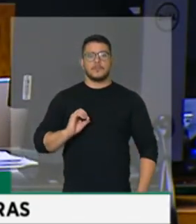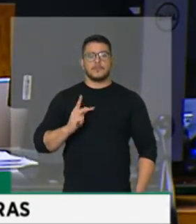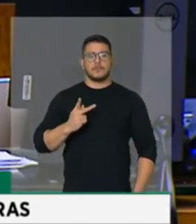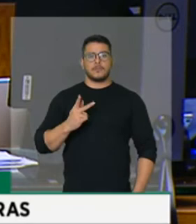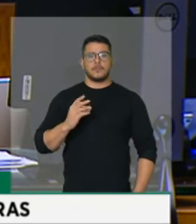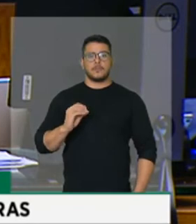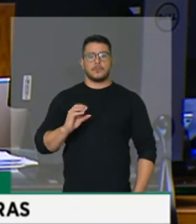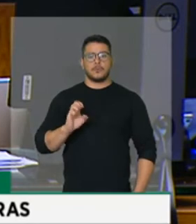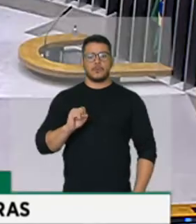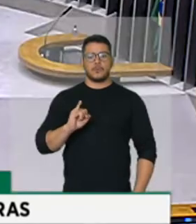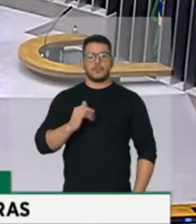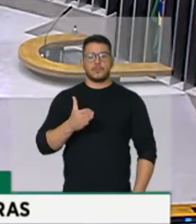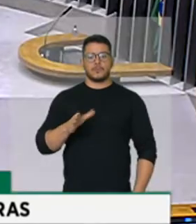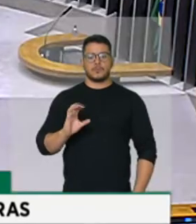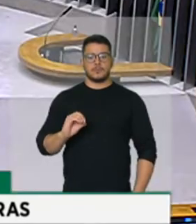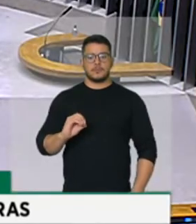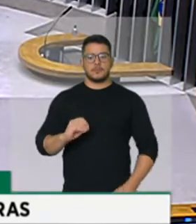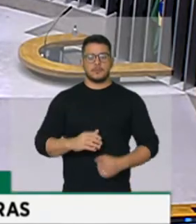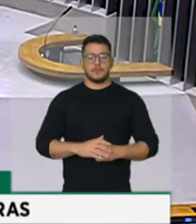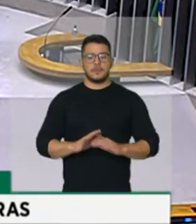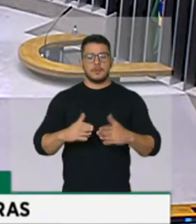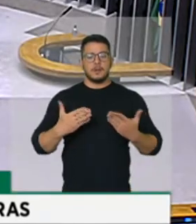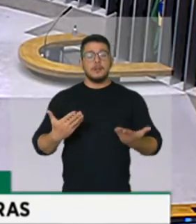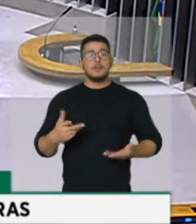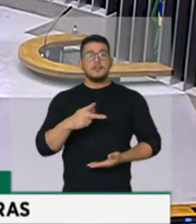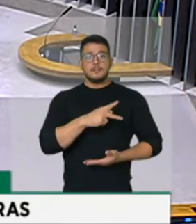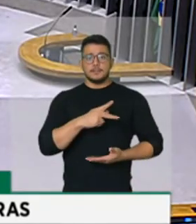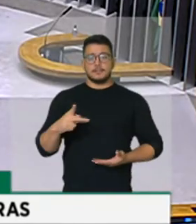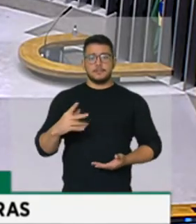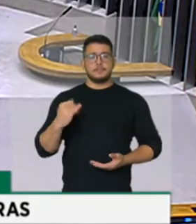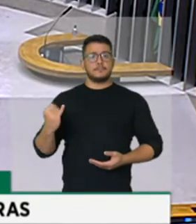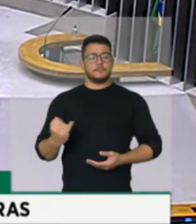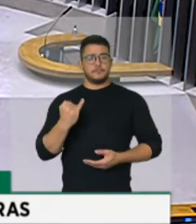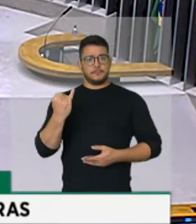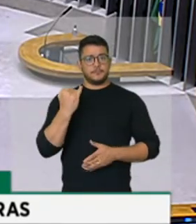E O AUMENTO DA TARIFA PÚBLICA DE ENERGIA. PORTANTO A MINORIA ENCAMINHA O VOTO NÃO, COM